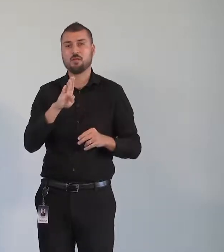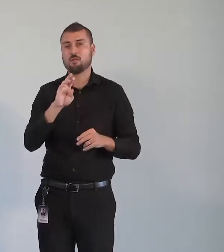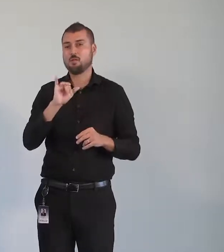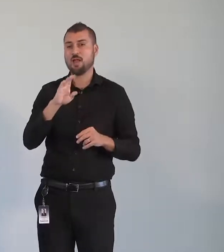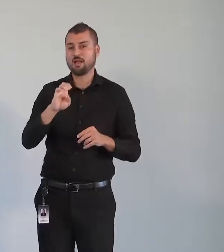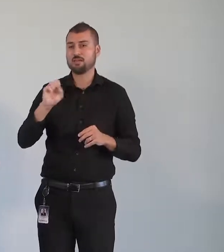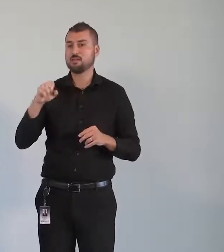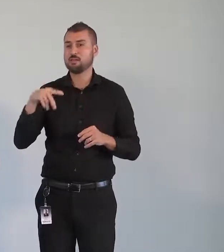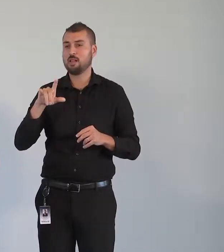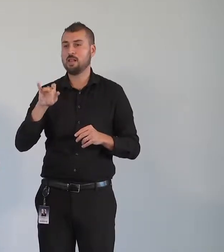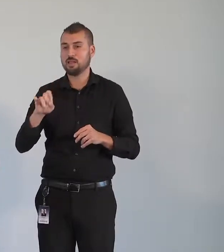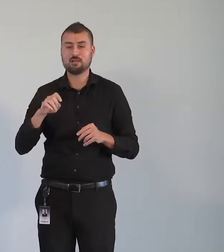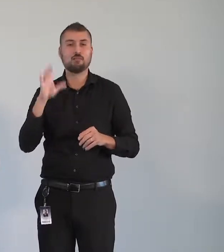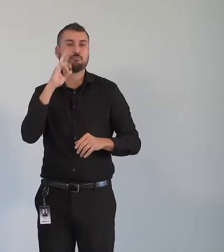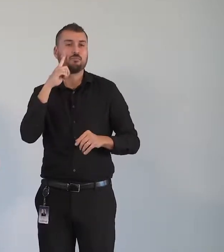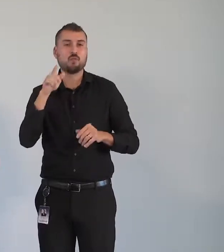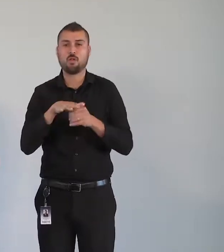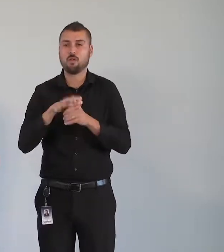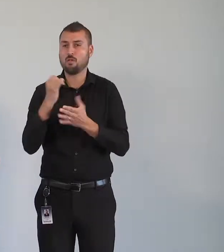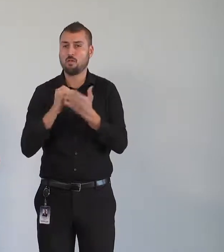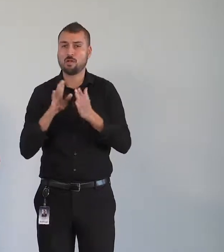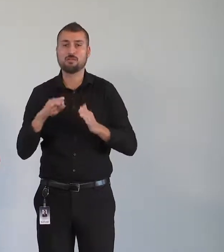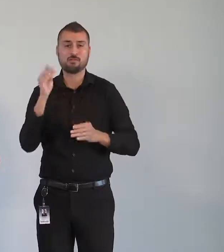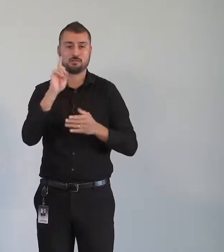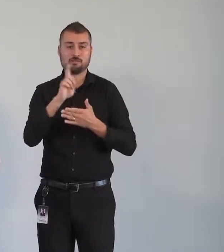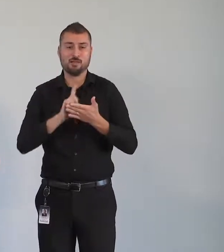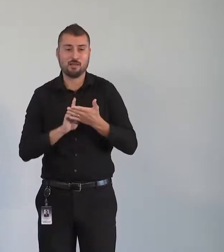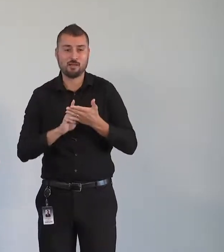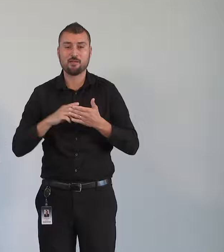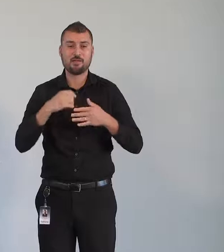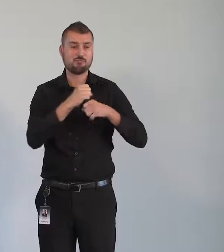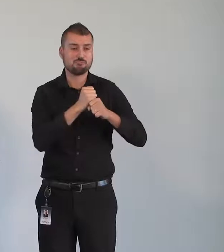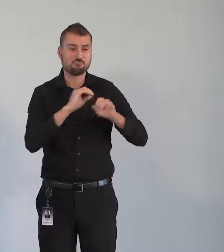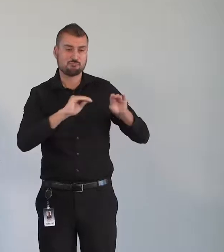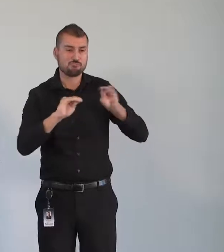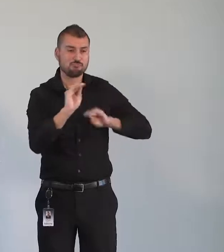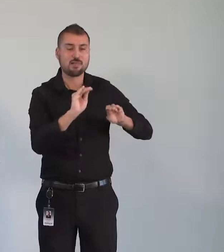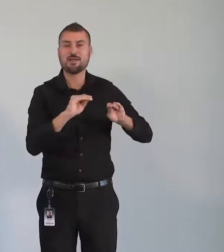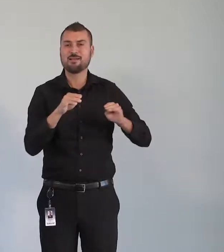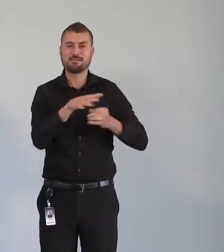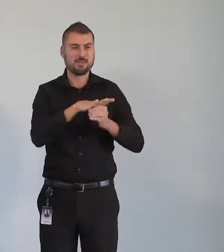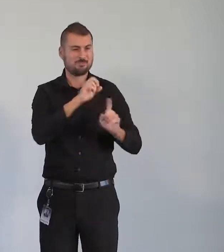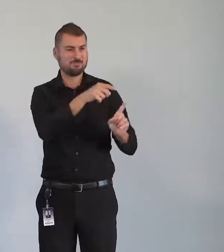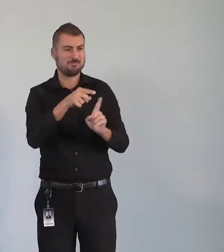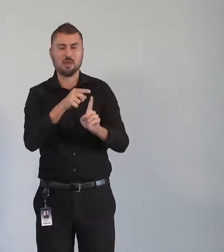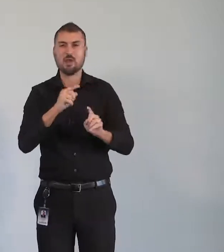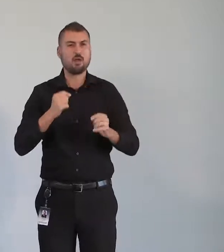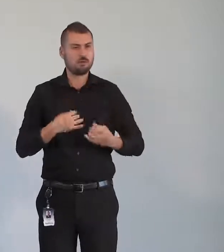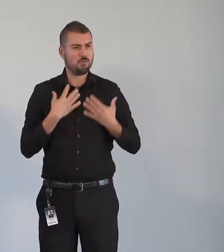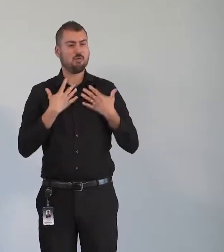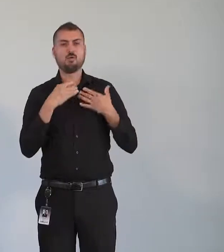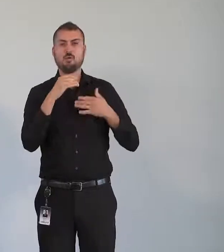para diseñar, fabricar e instalar obras provocativas específicas del sitio que celebren el distrito